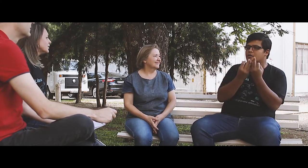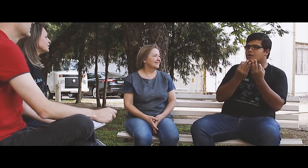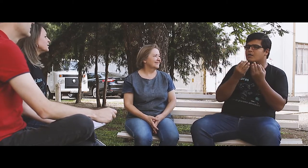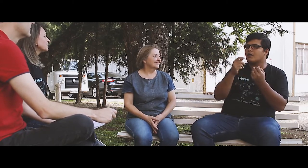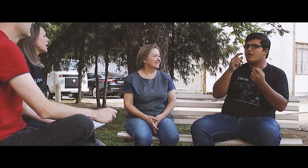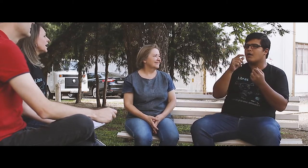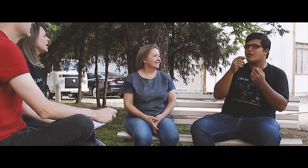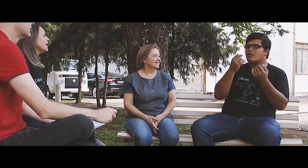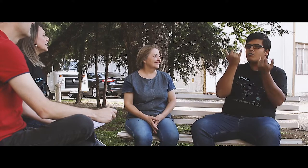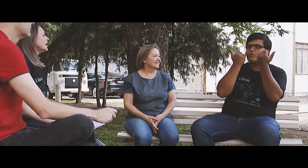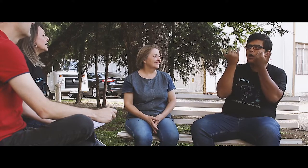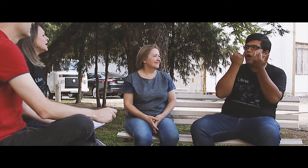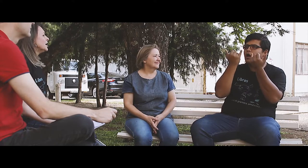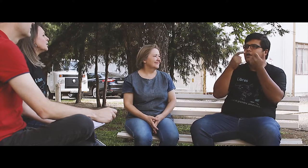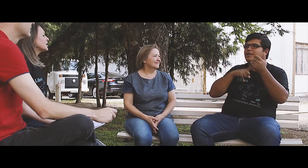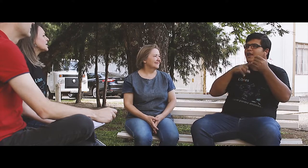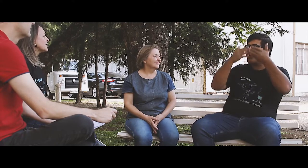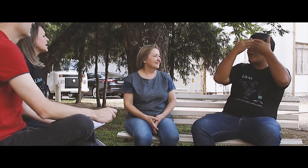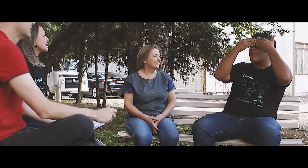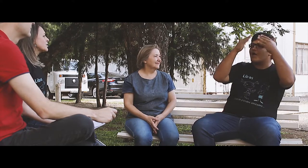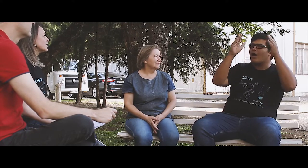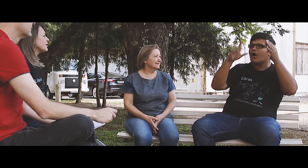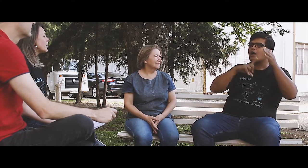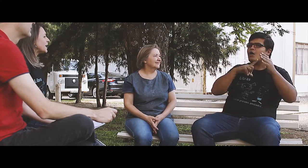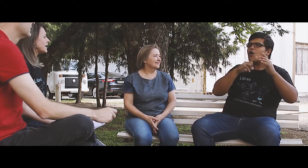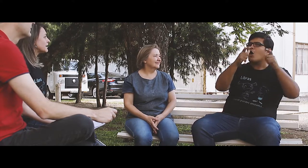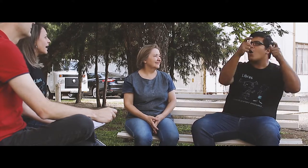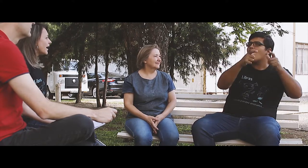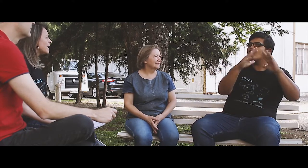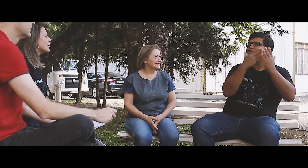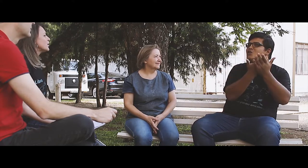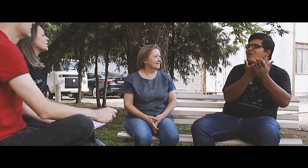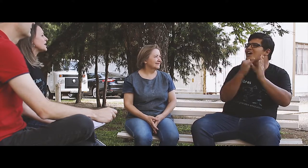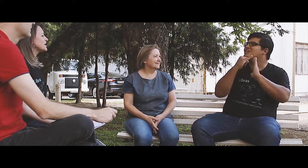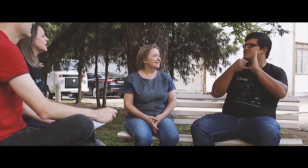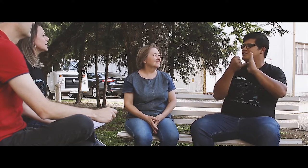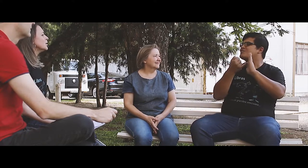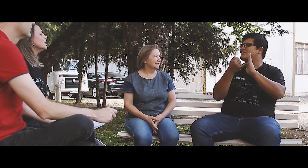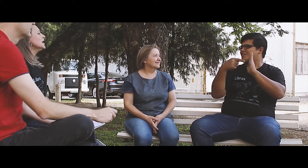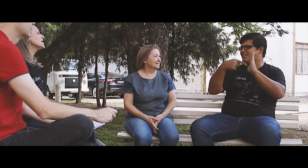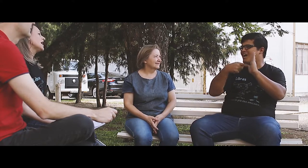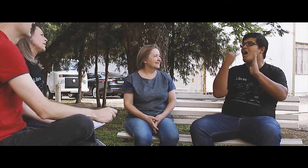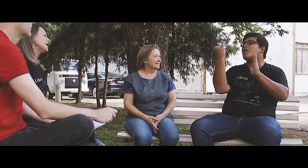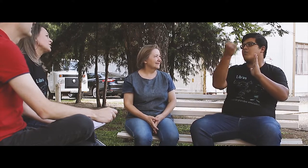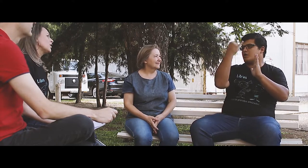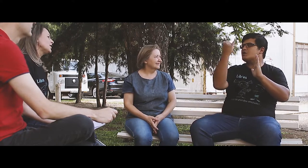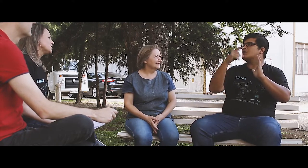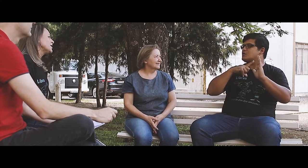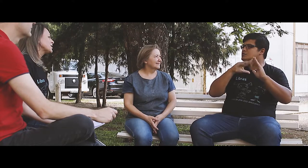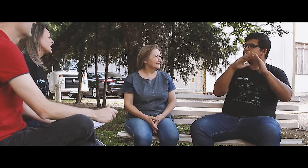Muitas vezes quando a família tem informação, sabe da escola, nós temos aqui